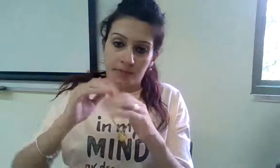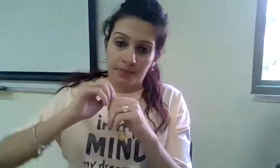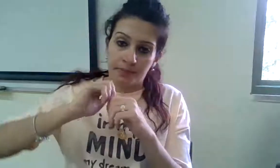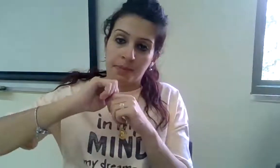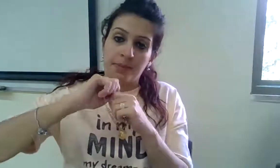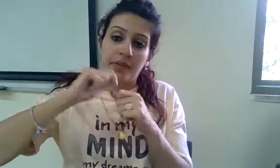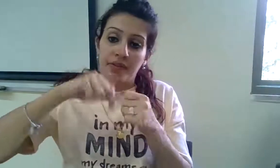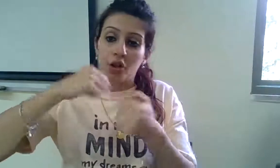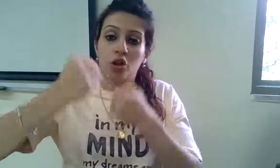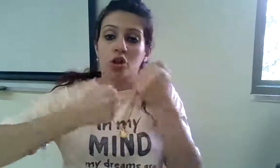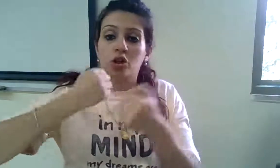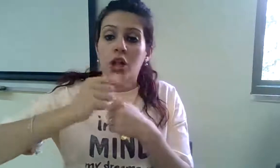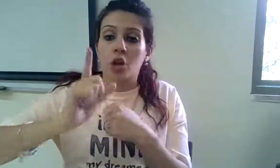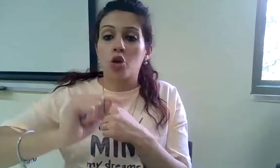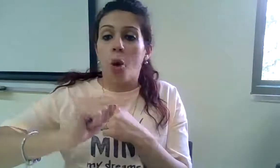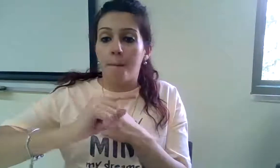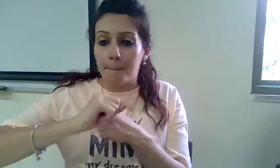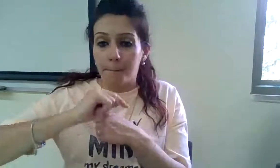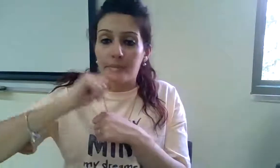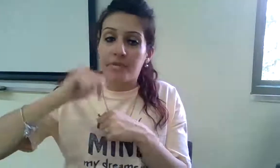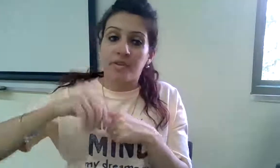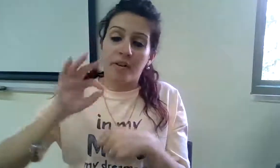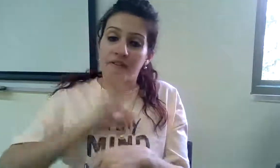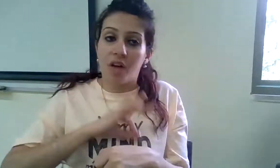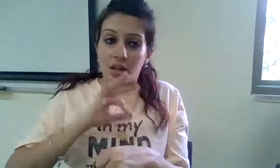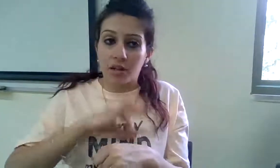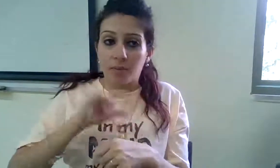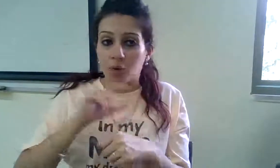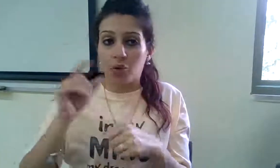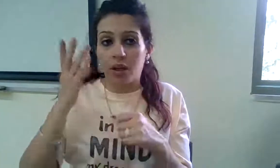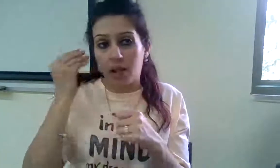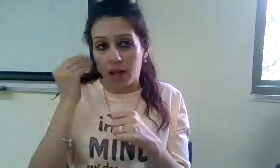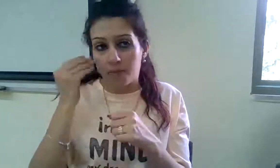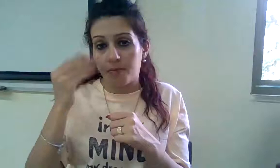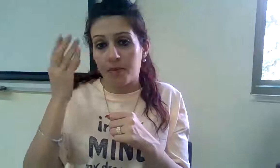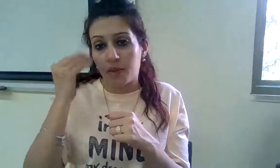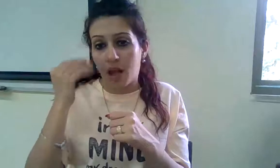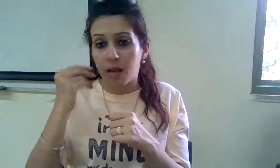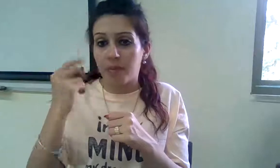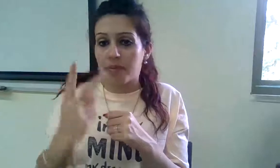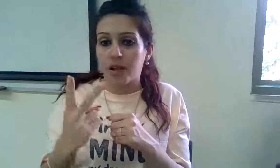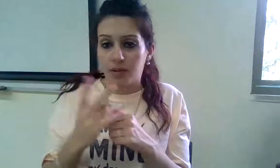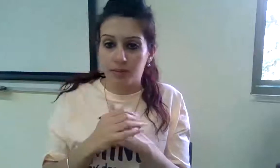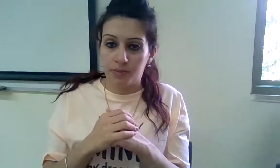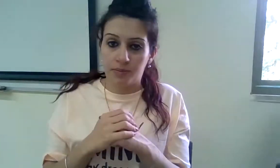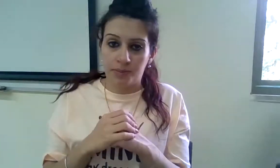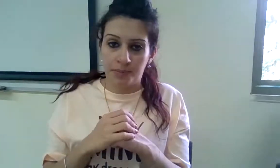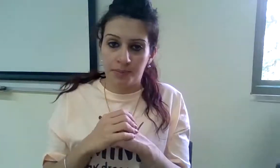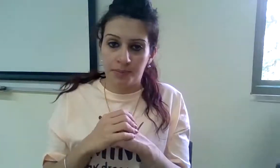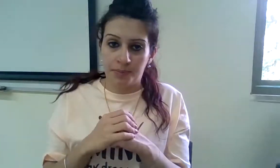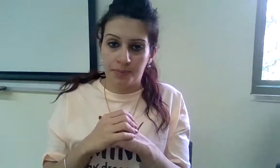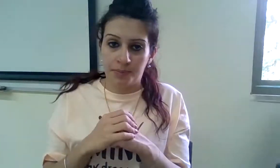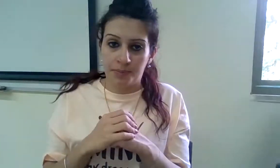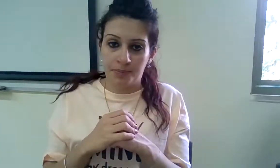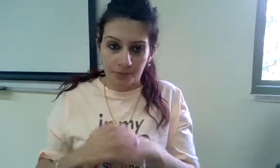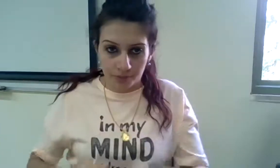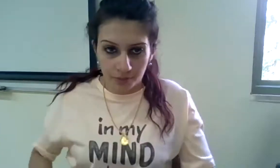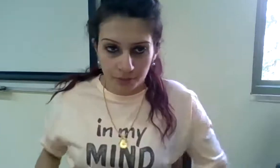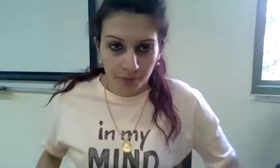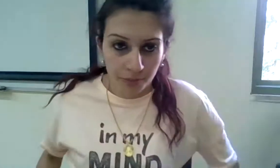وهو امر غير متوقع من أي احد أن يكون معلما هو أيضا يرسل تحياته لجميع الحاضرين.